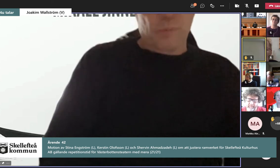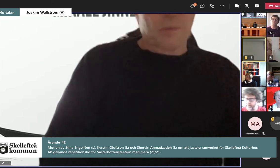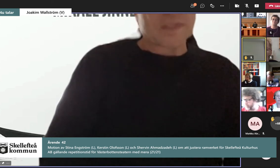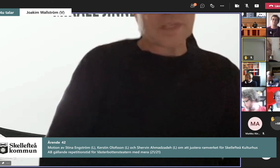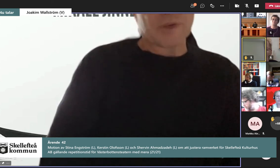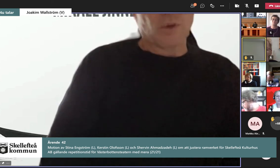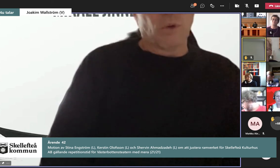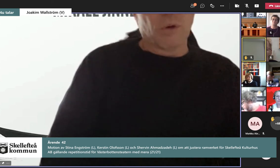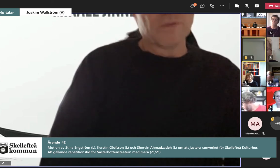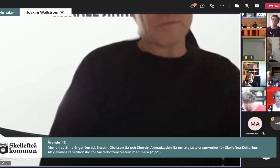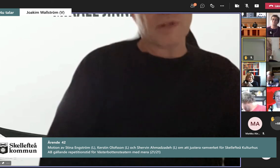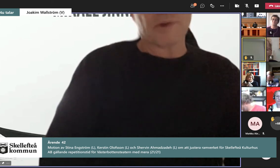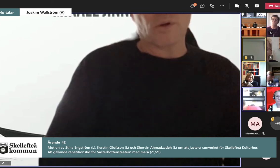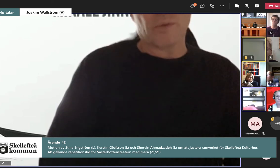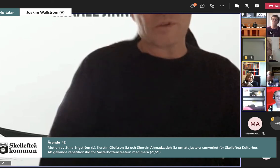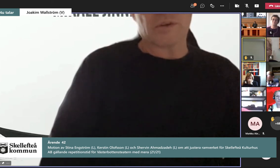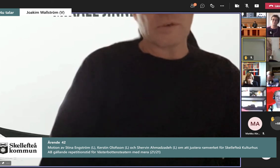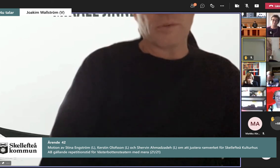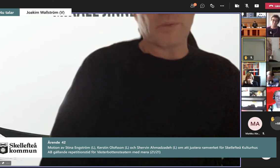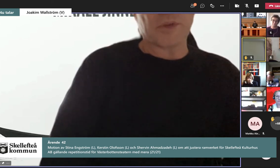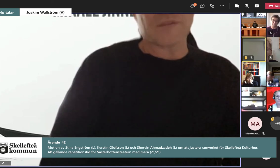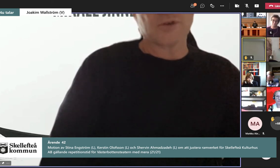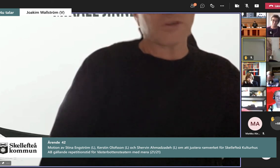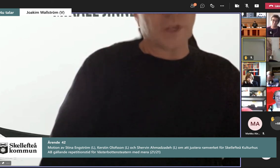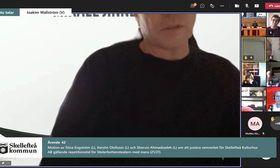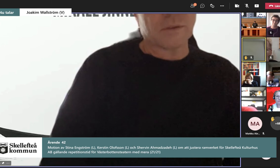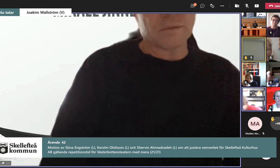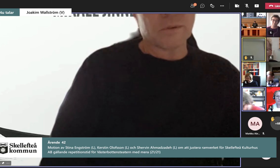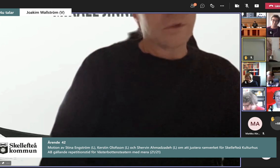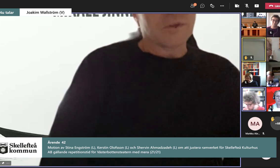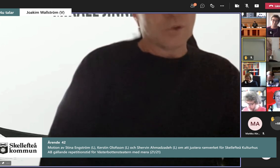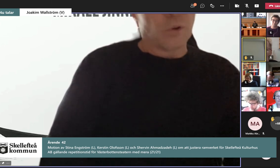Kompromissa med någon eller att man kommer så jobba på ett helt nytt sätt Så